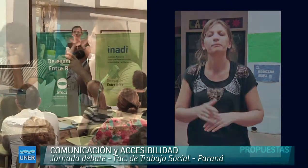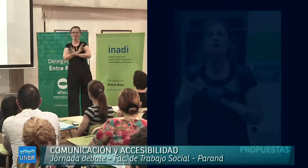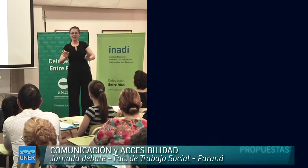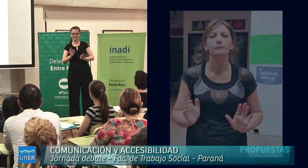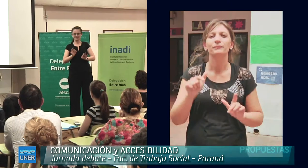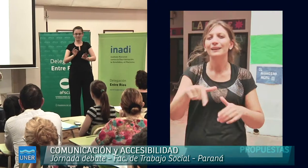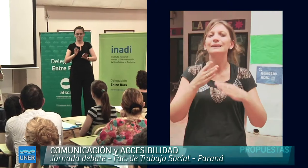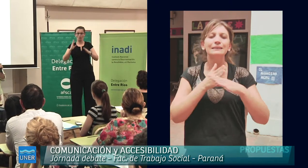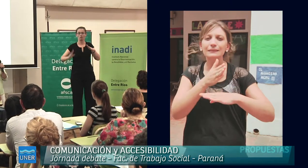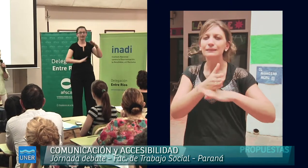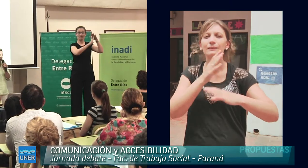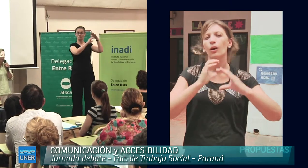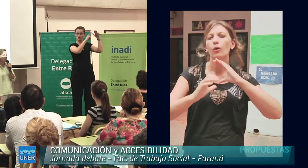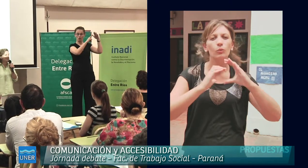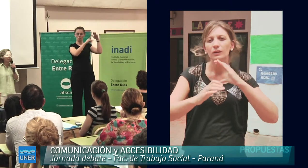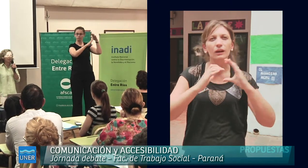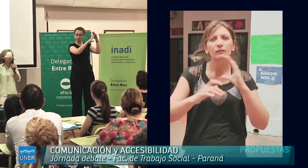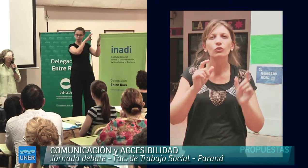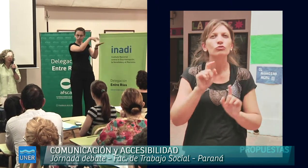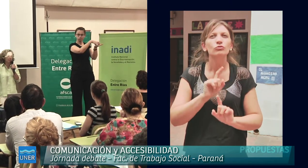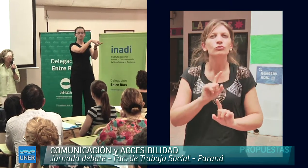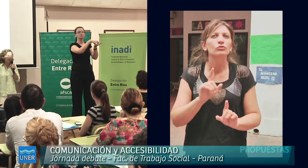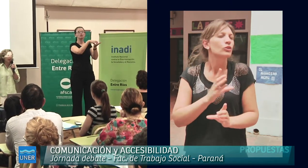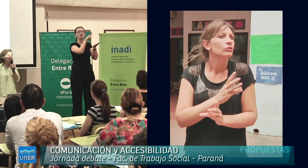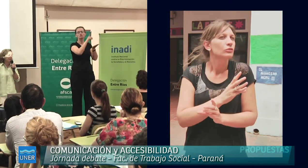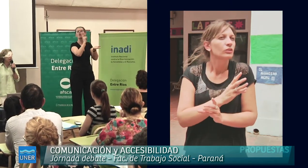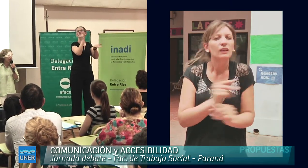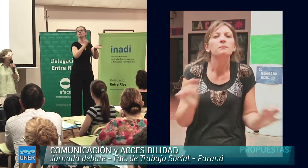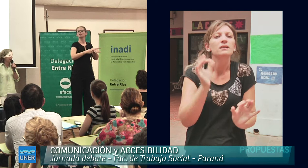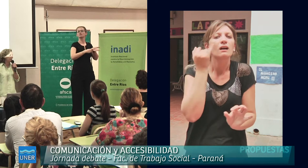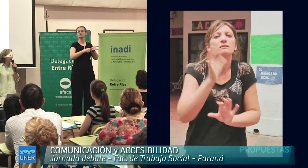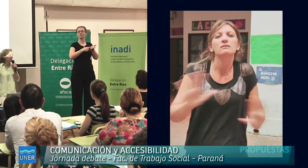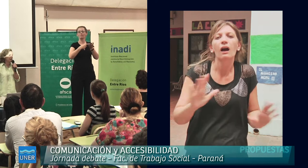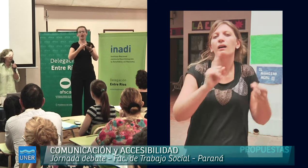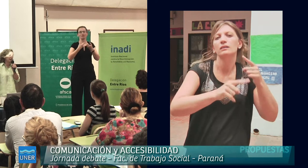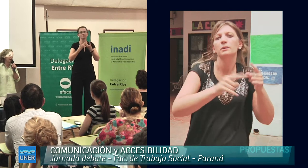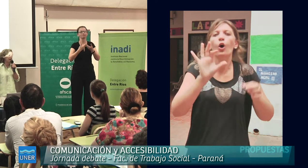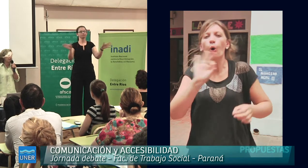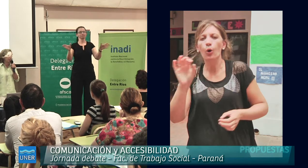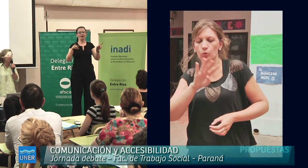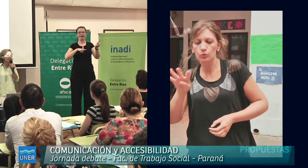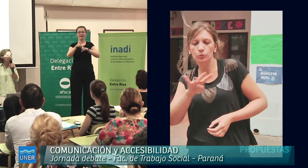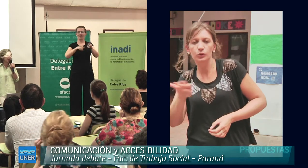La accesibilidad, en los medios de comunicación no se agota ni en el intérprete, ni en el subtitulo.